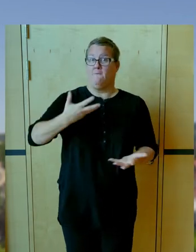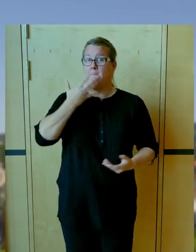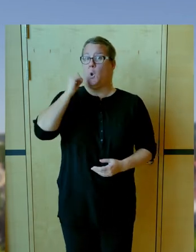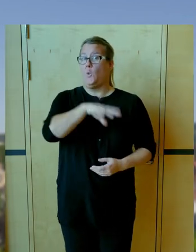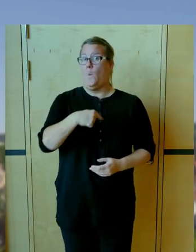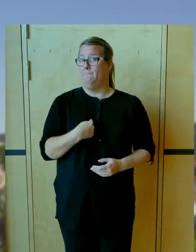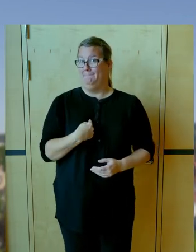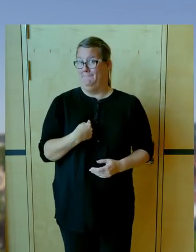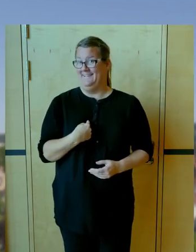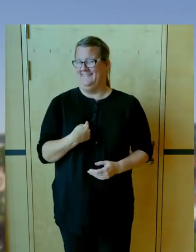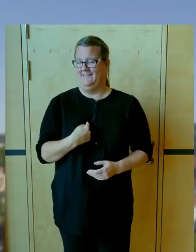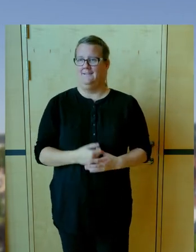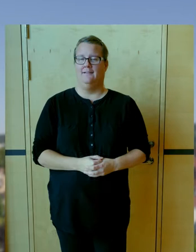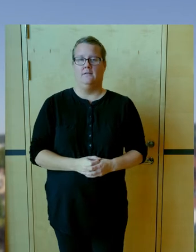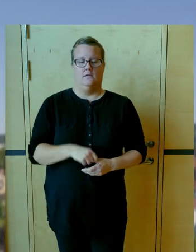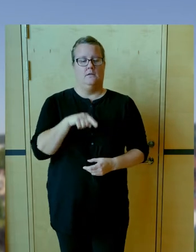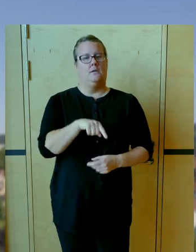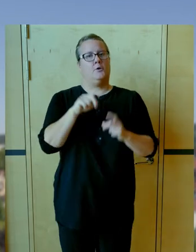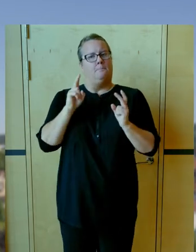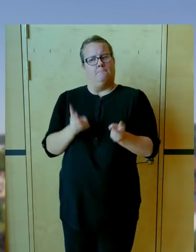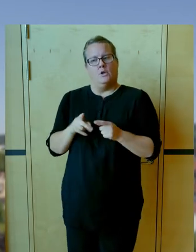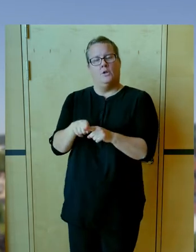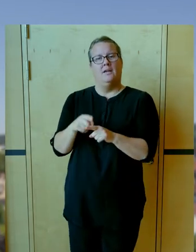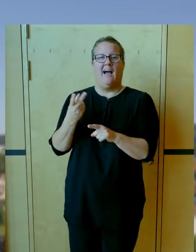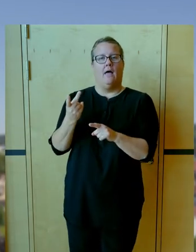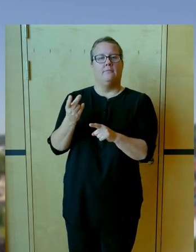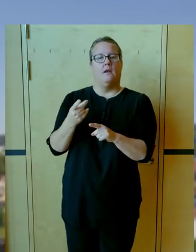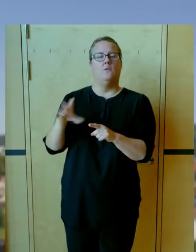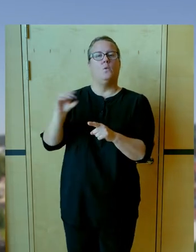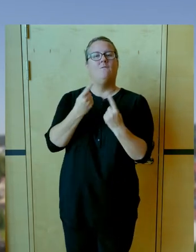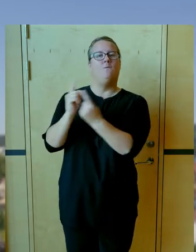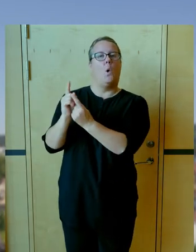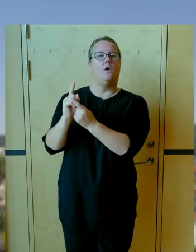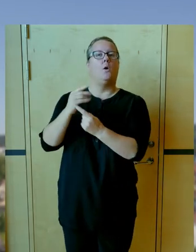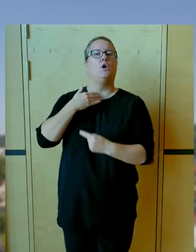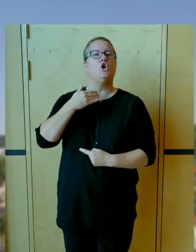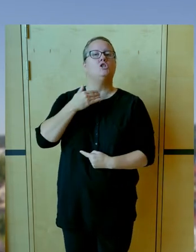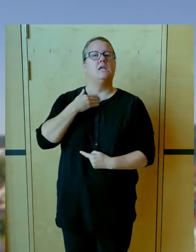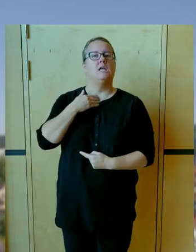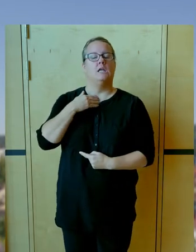Och till och med såna som Folkomröstningar visade en helt annan vilja